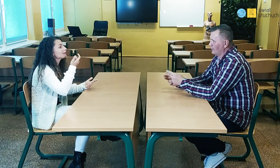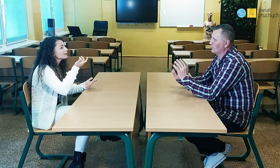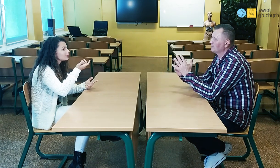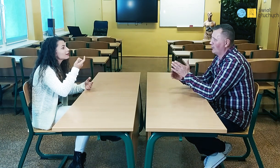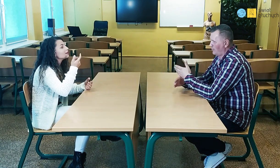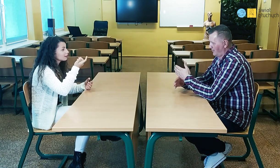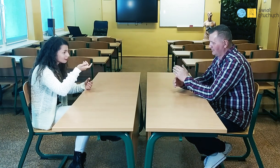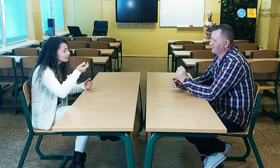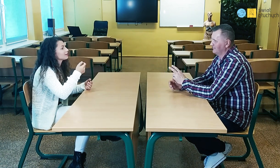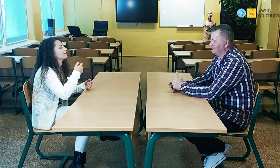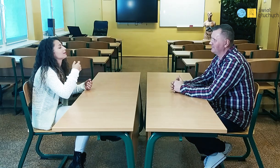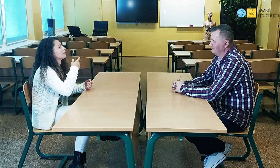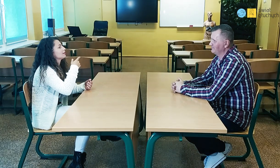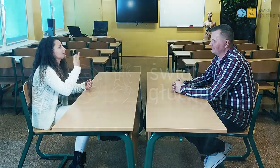Tak, Dzień Kobiet - 8 marca.